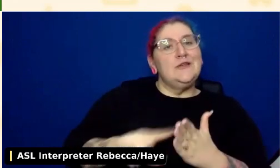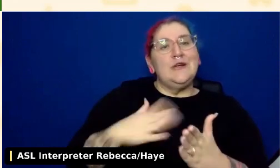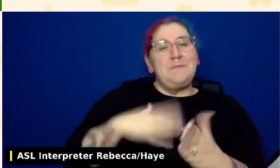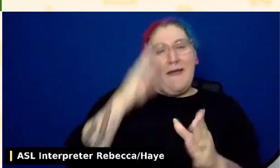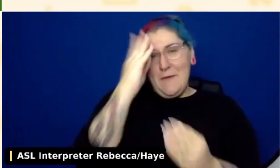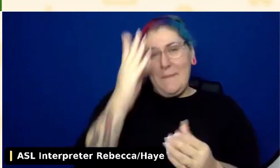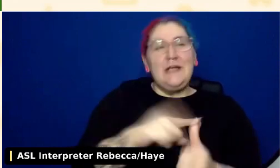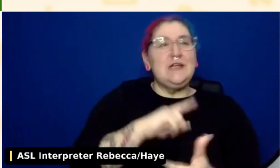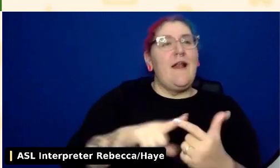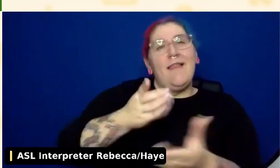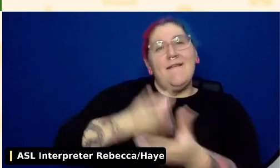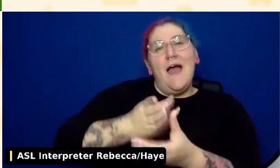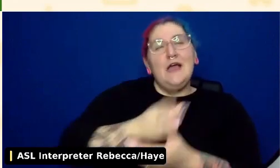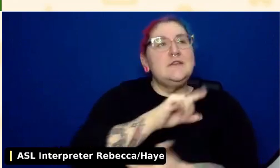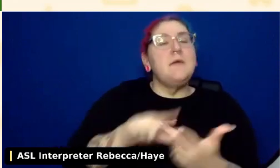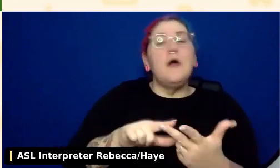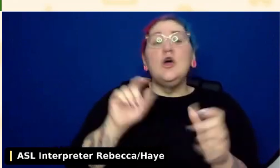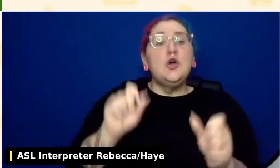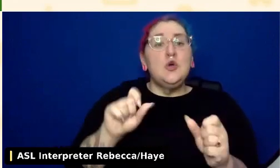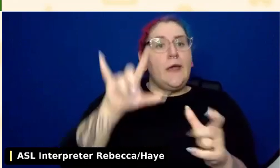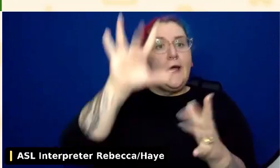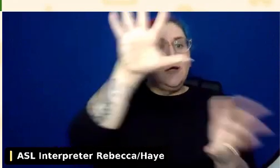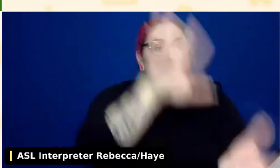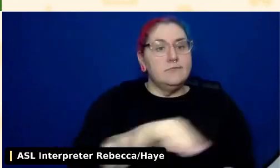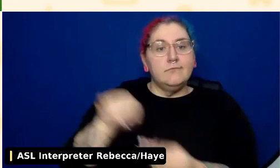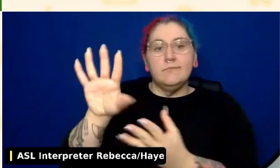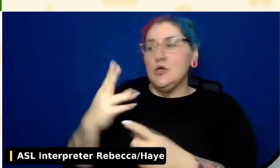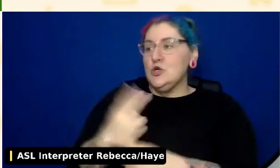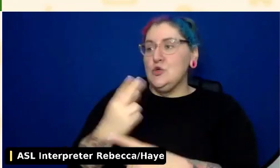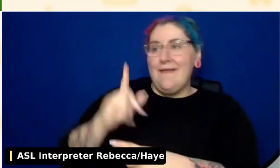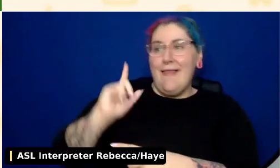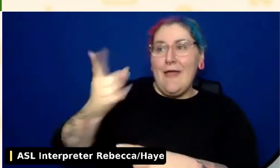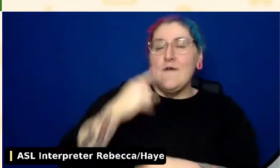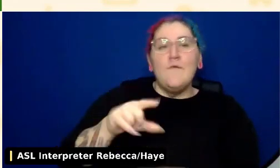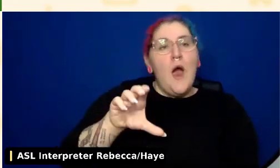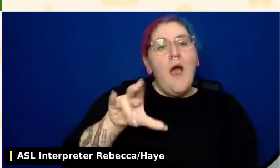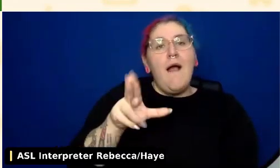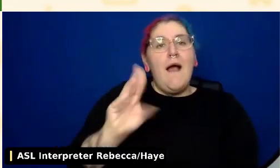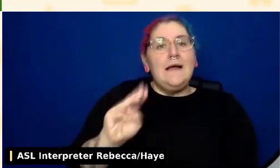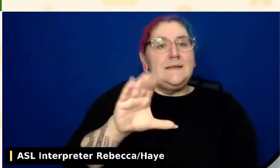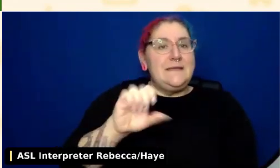Lo bueno es que puedes tomar esto y usarlo para CSS personalizado. Puedes usarlo para animar SVG y todo eso.